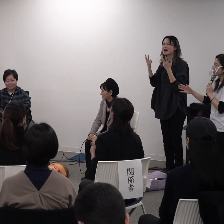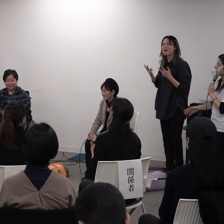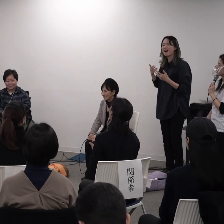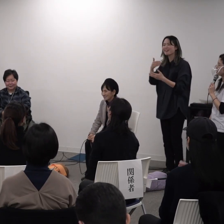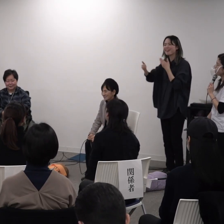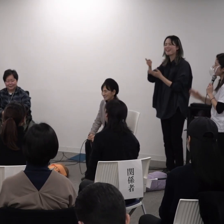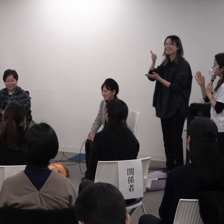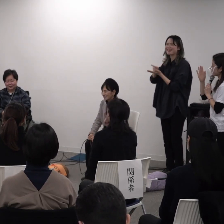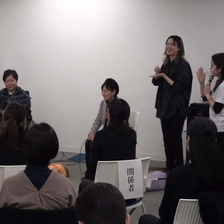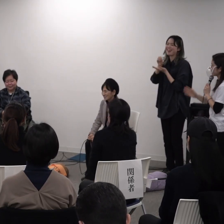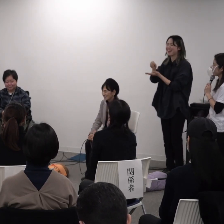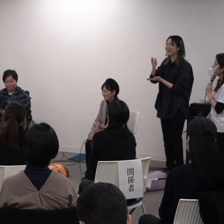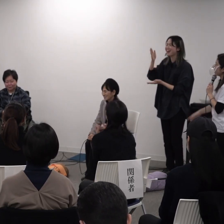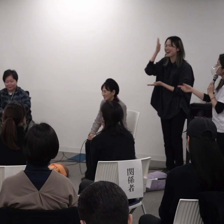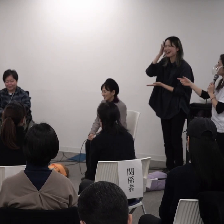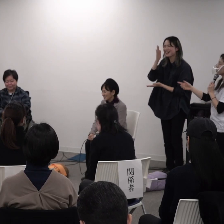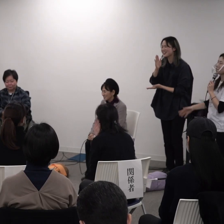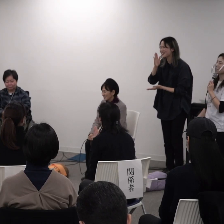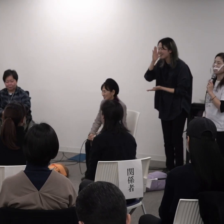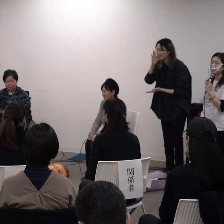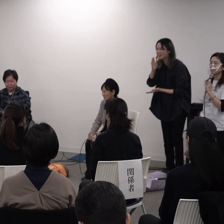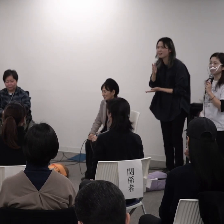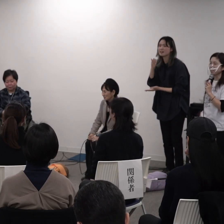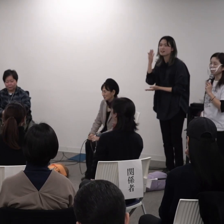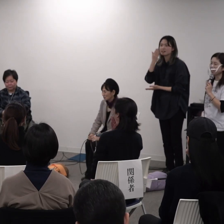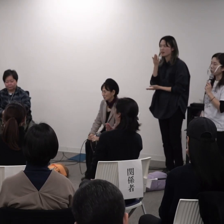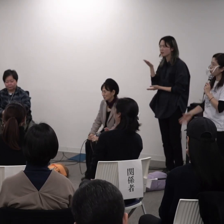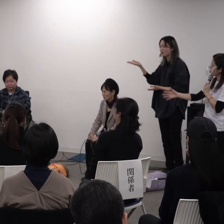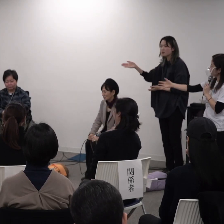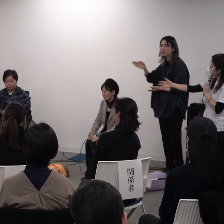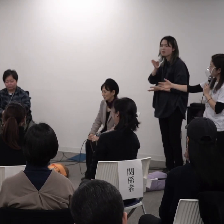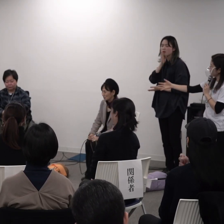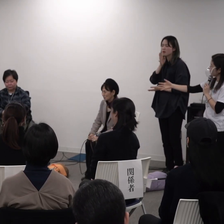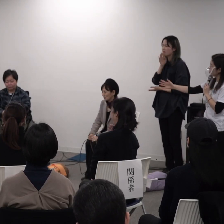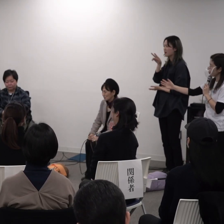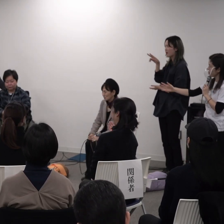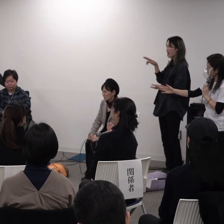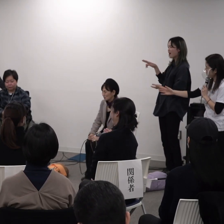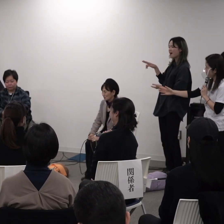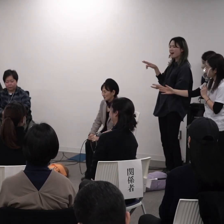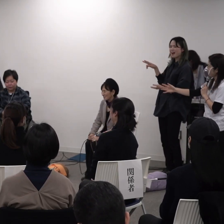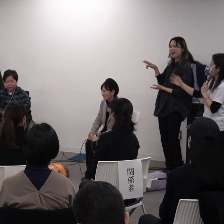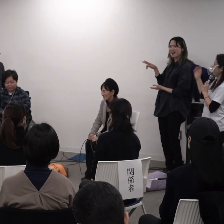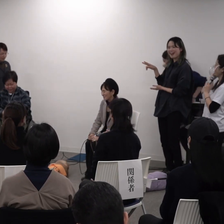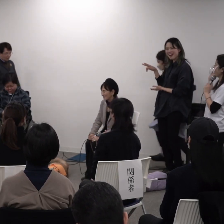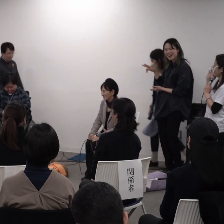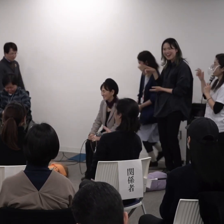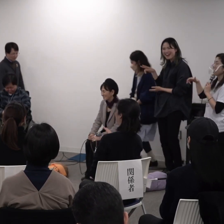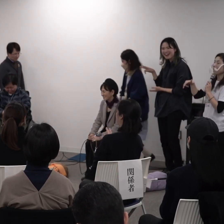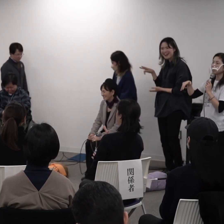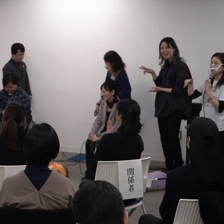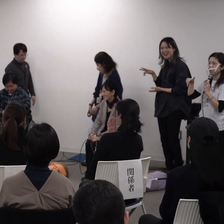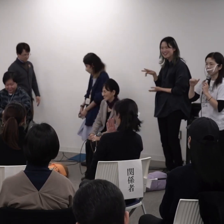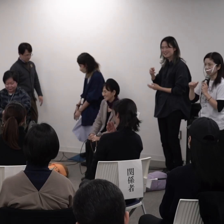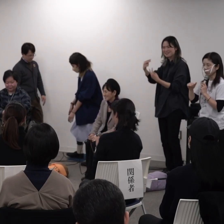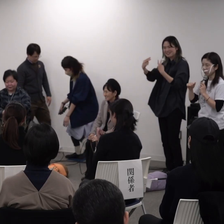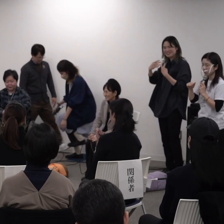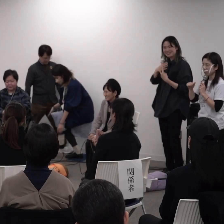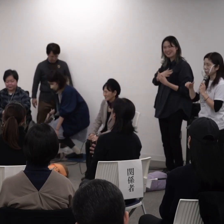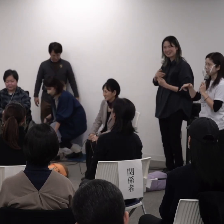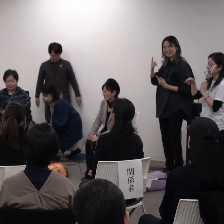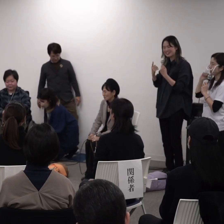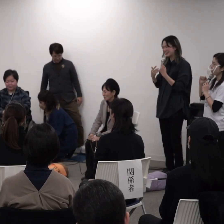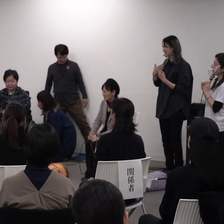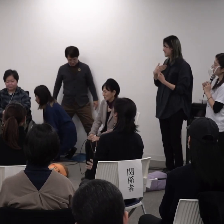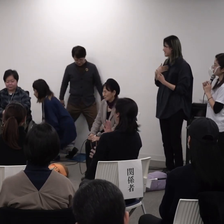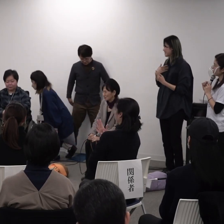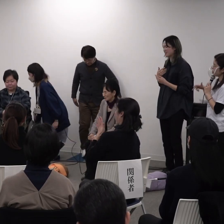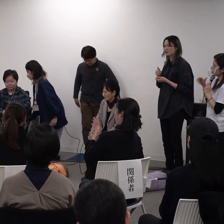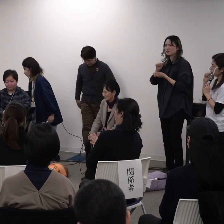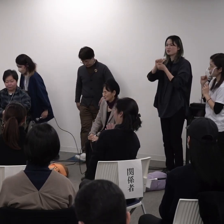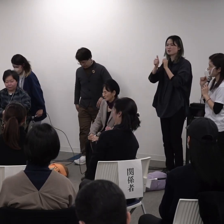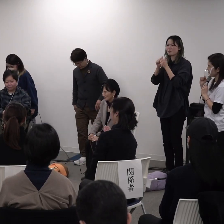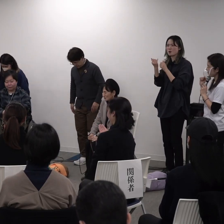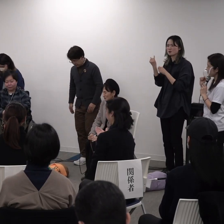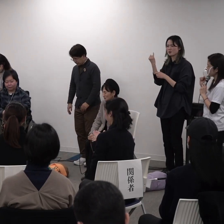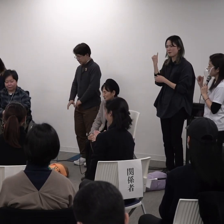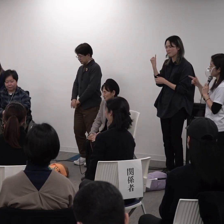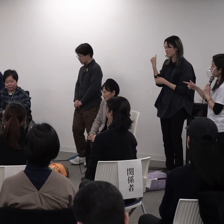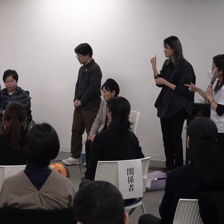失礼いたしました 佐藤さん実はこう見えて どう見えて スポーツウーマンなんです